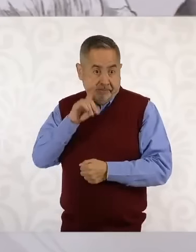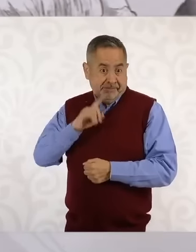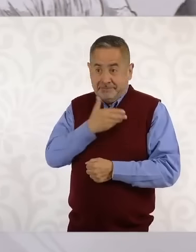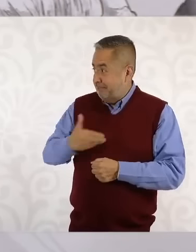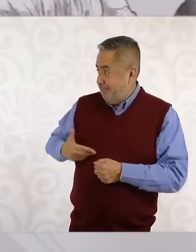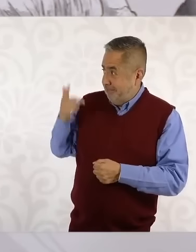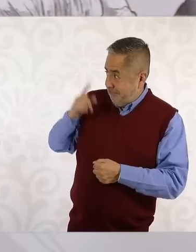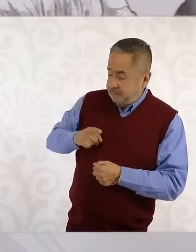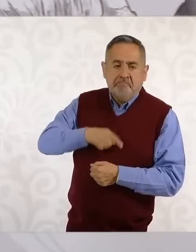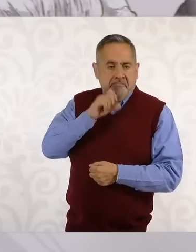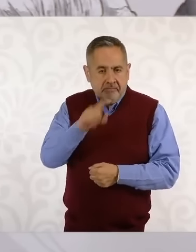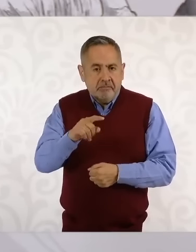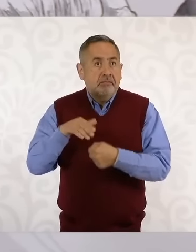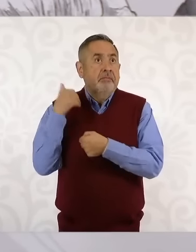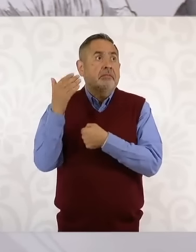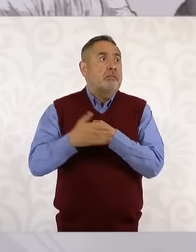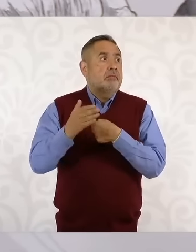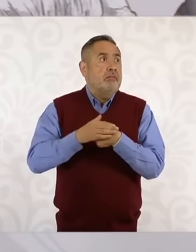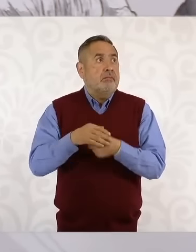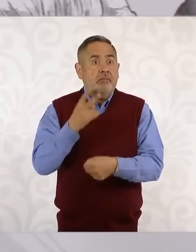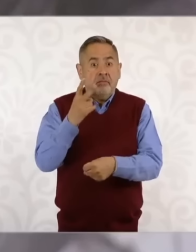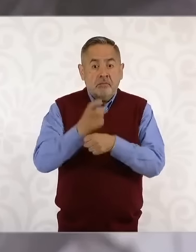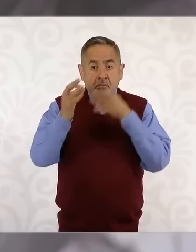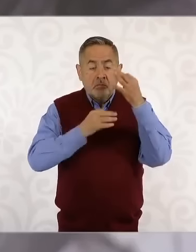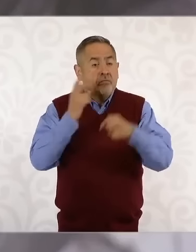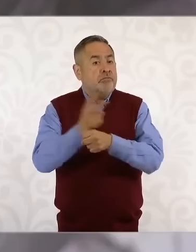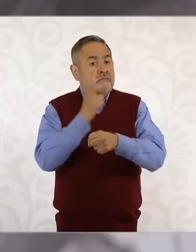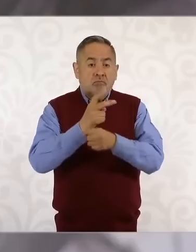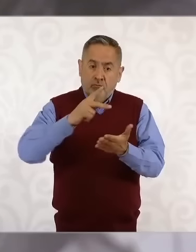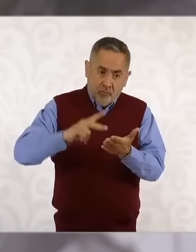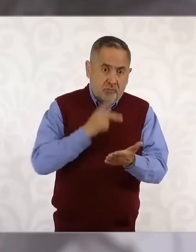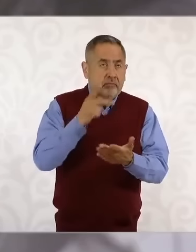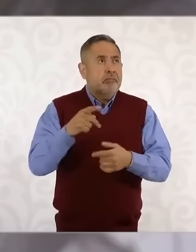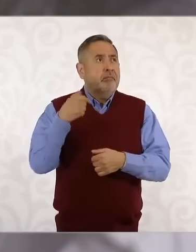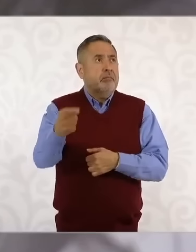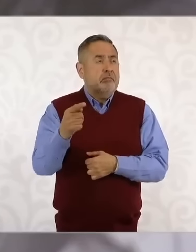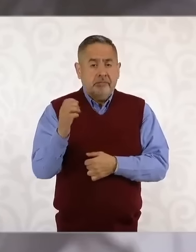sacando una segunda convocatoria a finales de enero porque consideramos que es posible